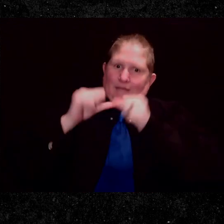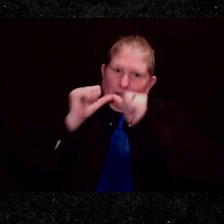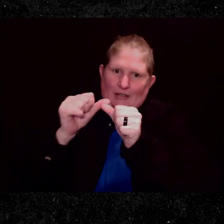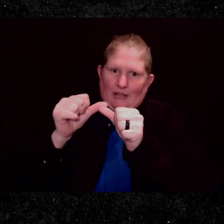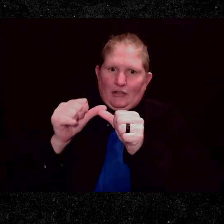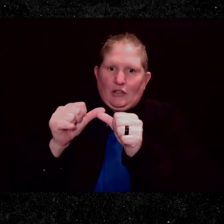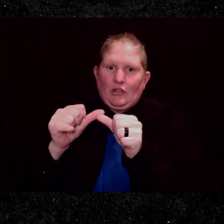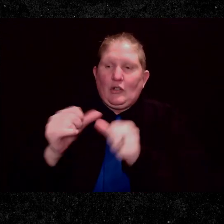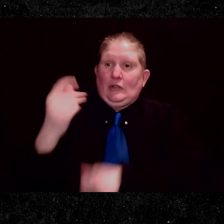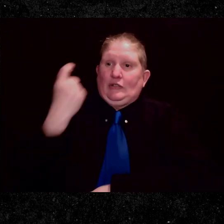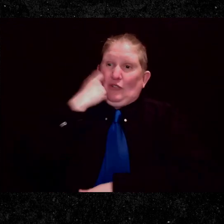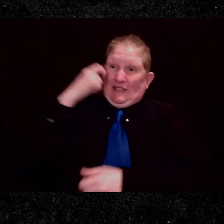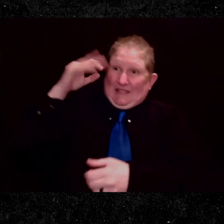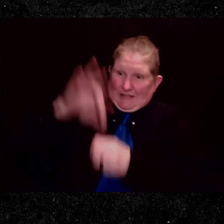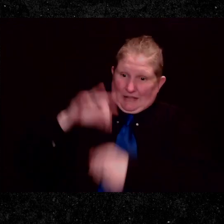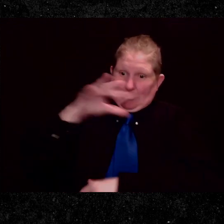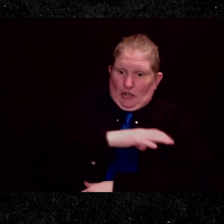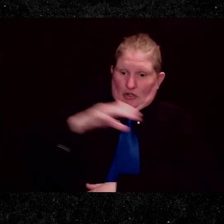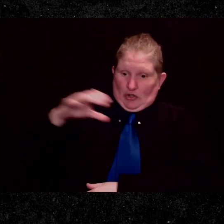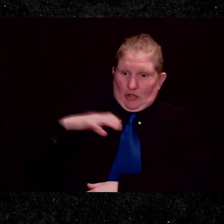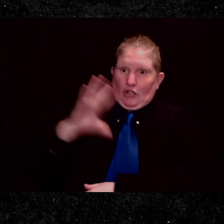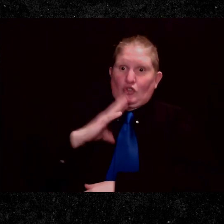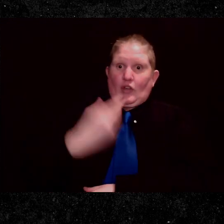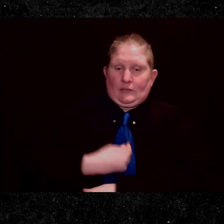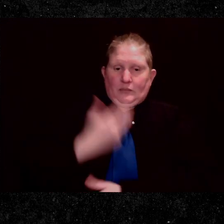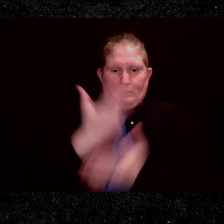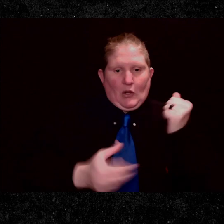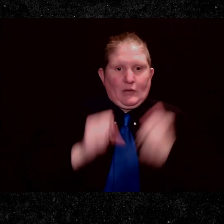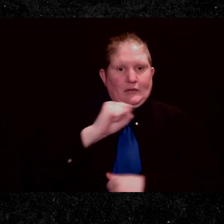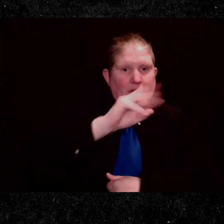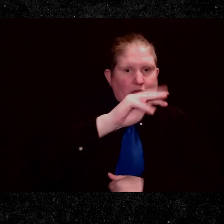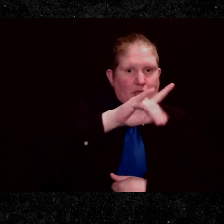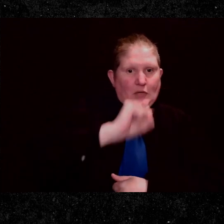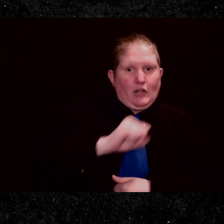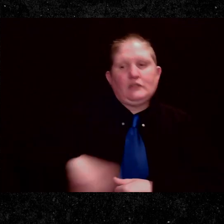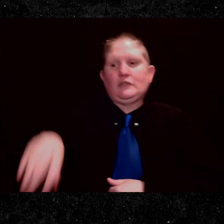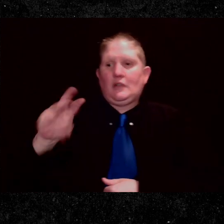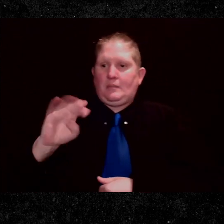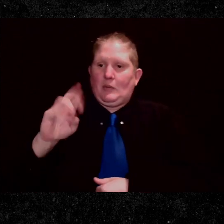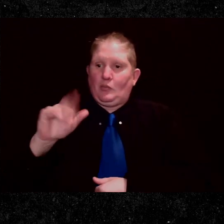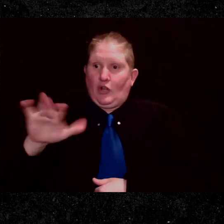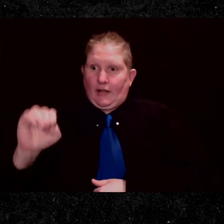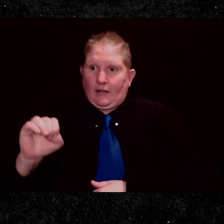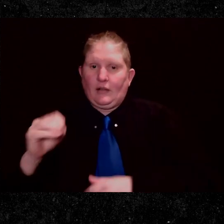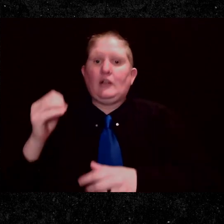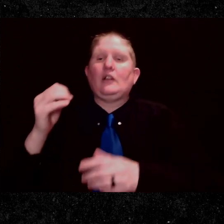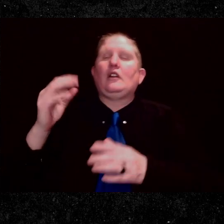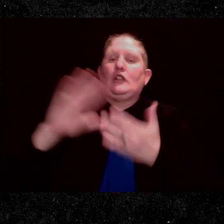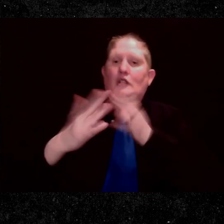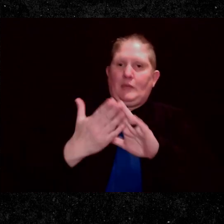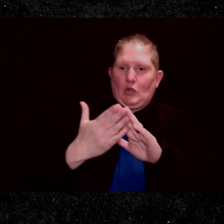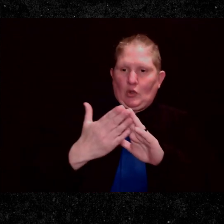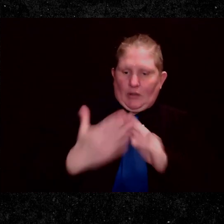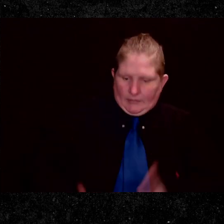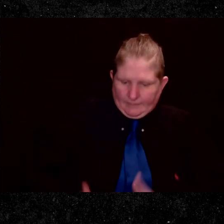Recientemente elegimos a los primeros miembros trans del Congreso, tanto Taylor Smalls como Sarah McBride, organizaciones comunitarias como Black Lives Matter